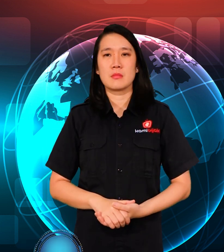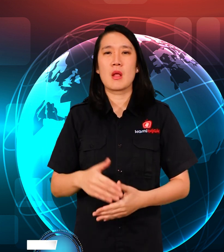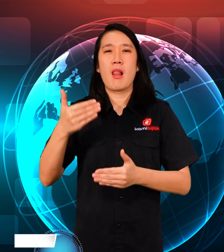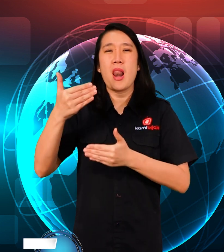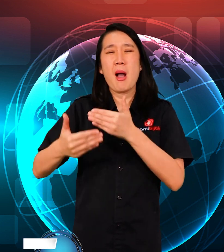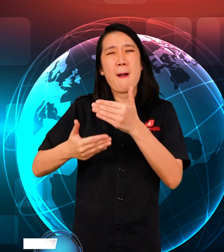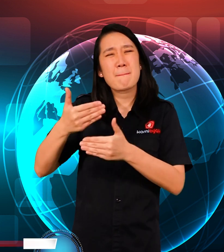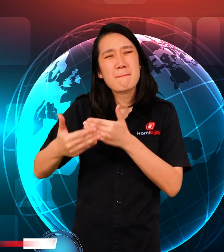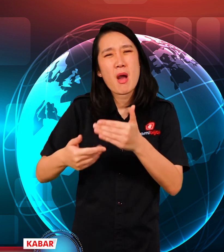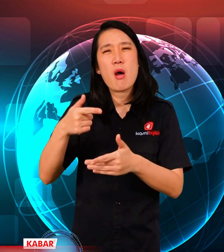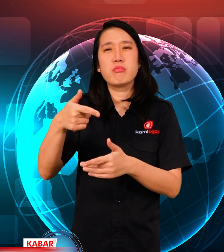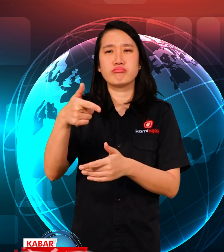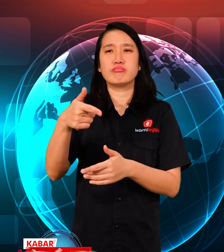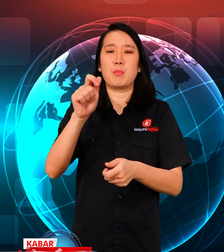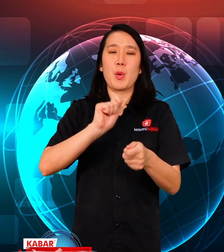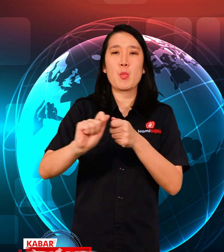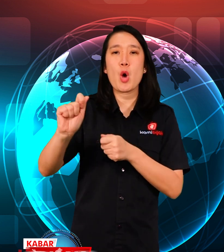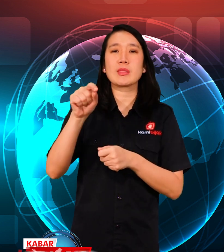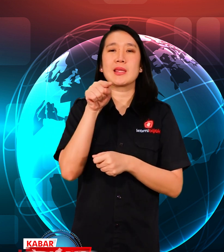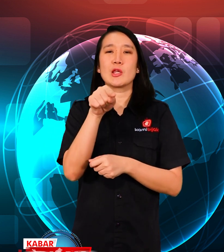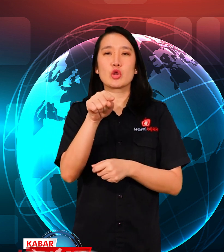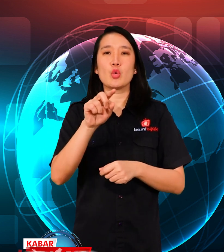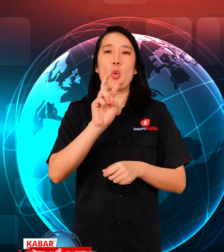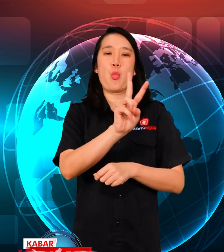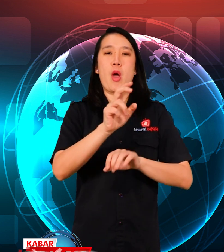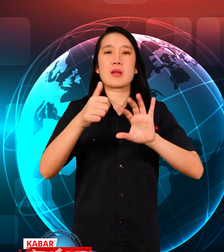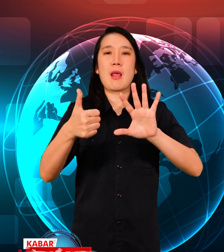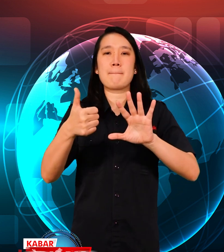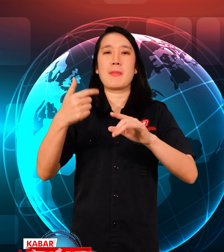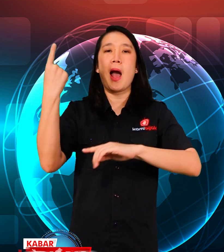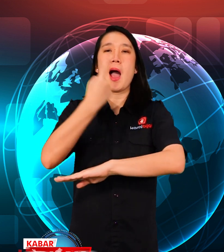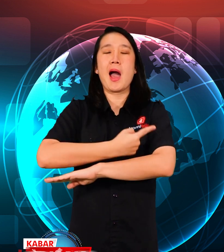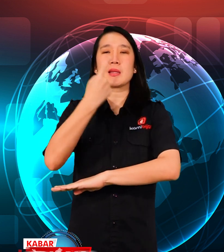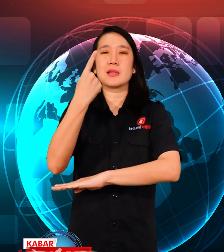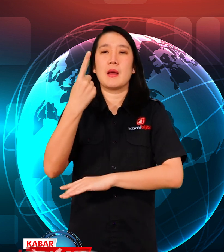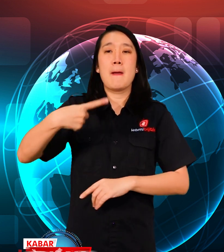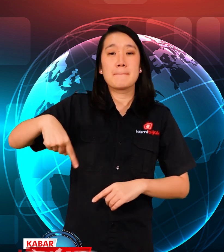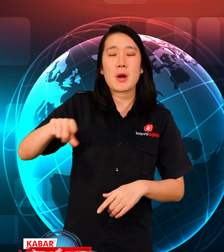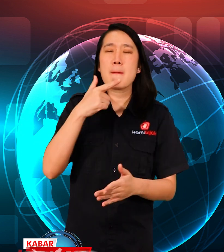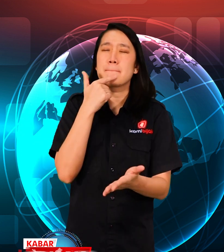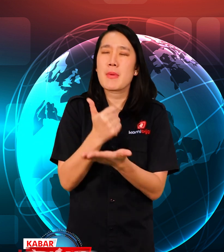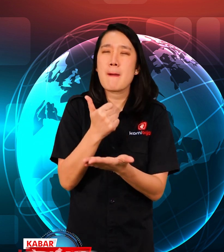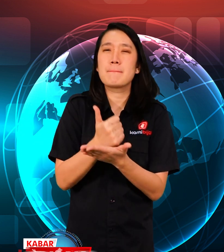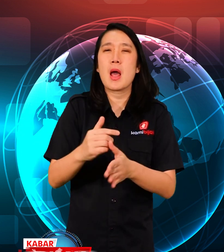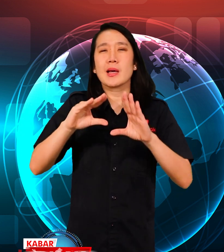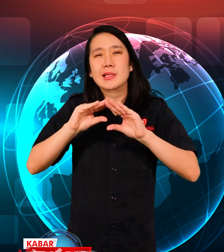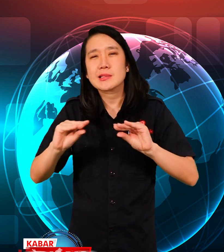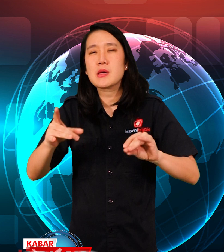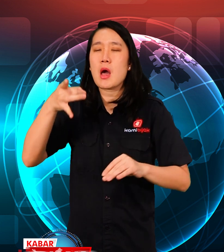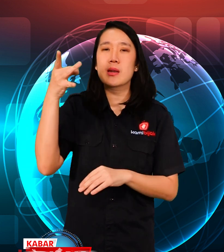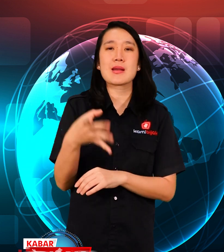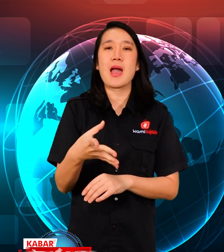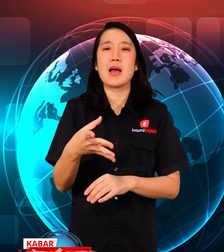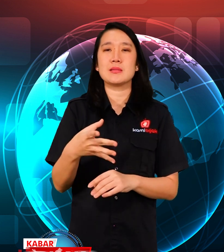Lamanya proses membuat itu 26 hari, mereka benar-benar kerja keras.